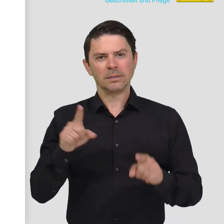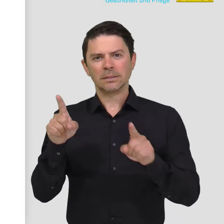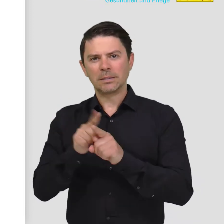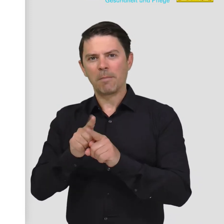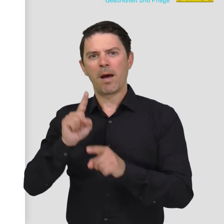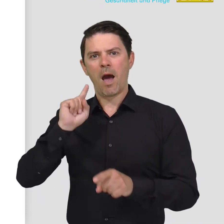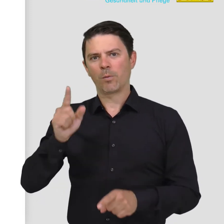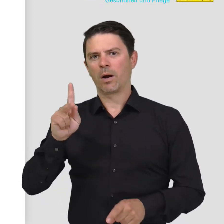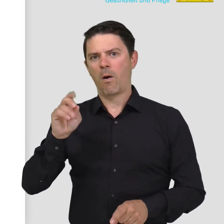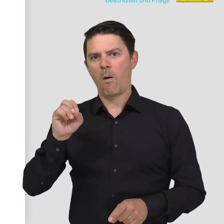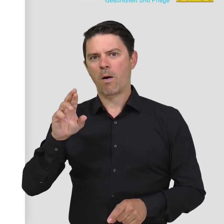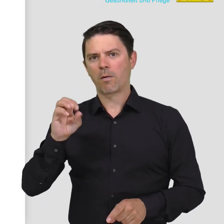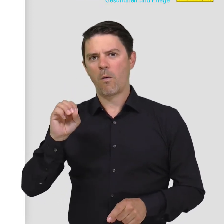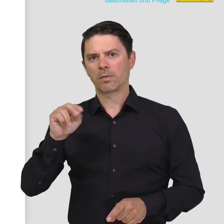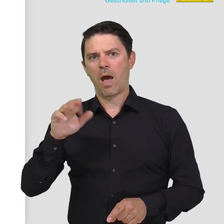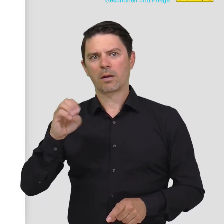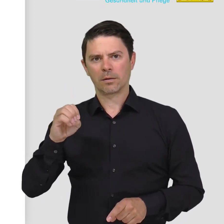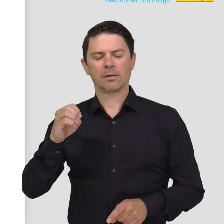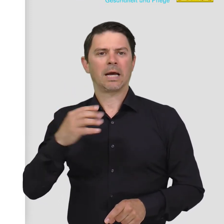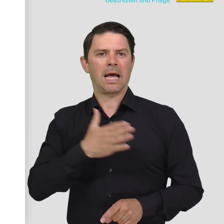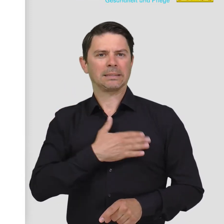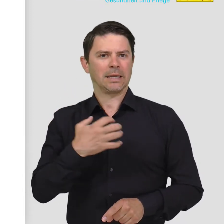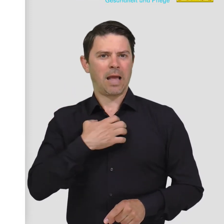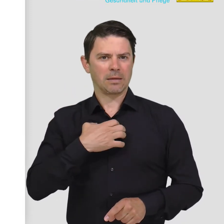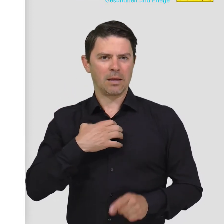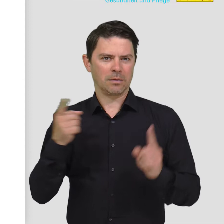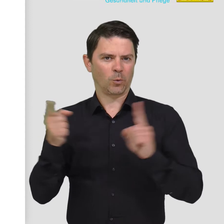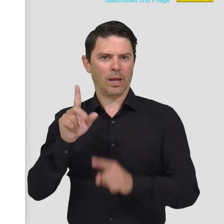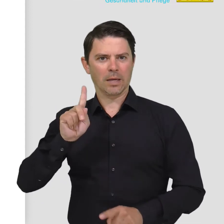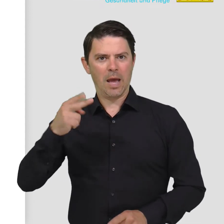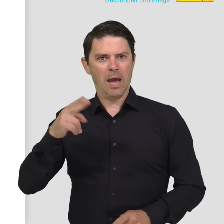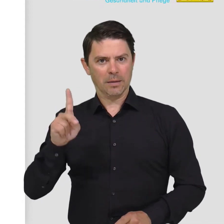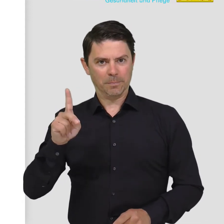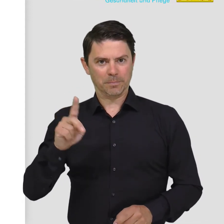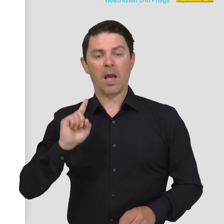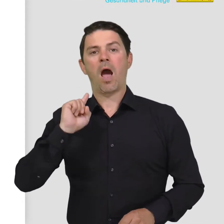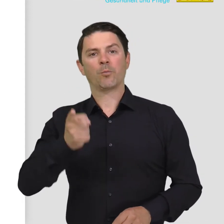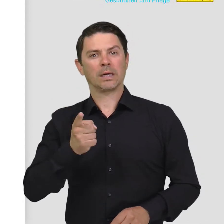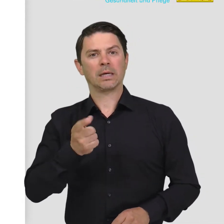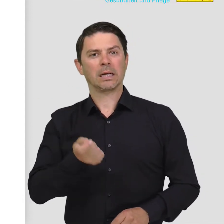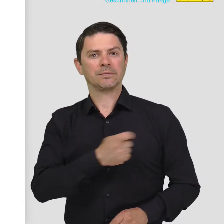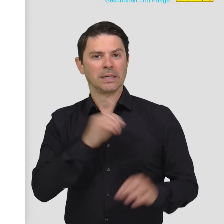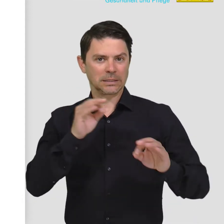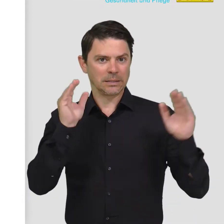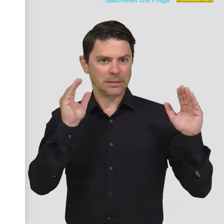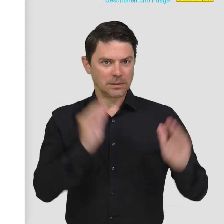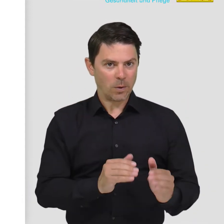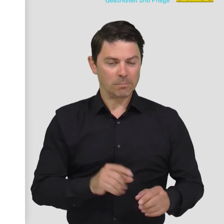wie die Koronare Herzkrankheit (KHK) und Herzinfarkte,